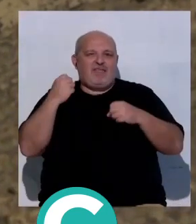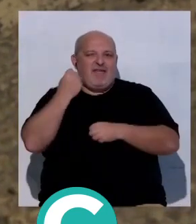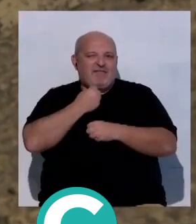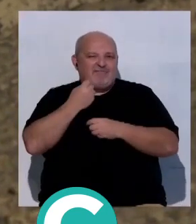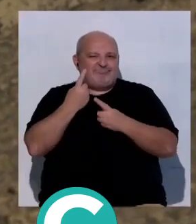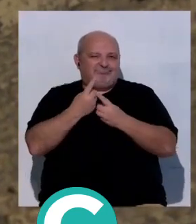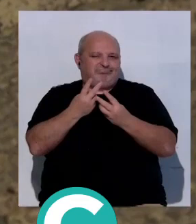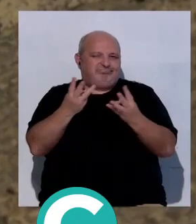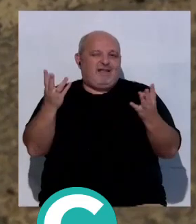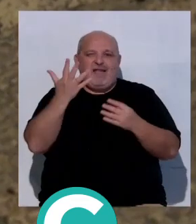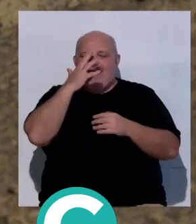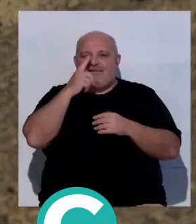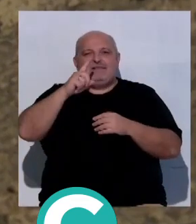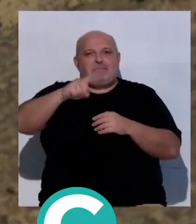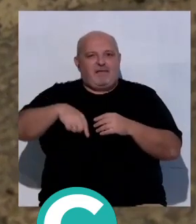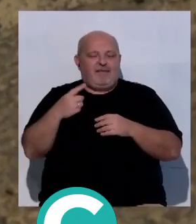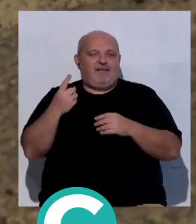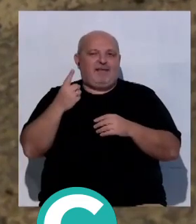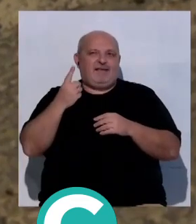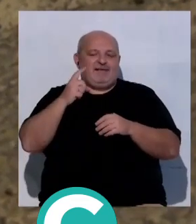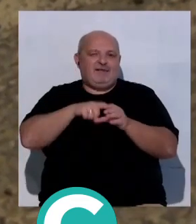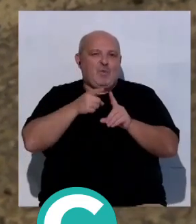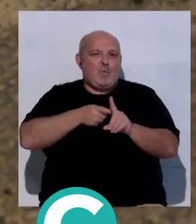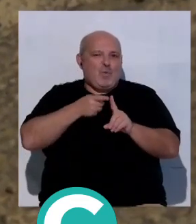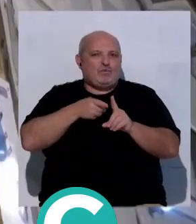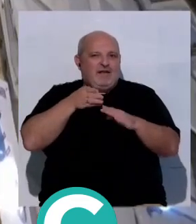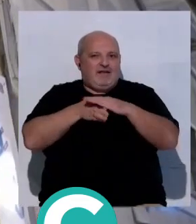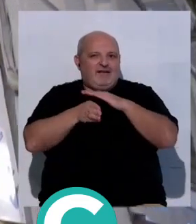muchas noches de carnaval no solamente para los carnavaleros sino también para los aficionados